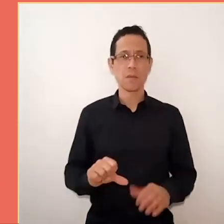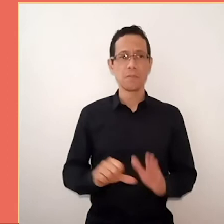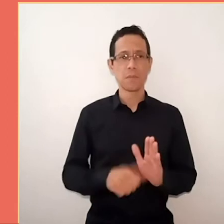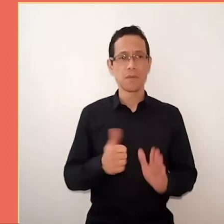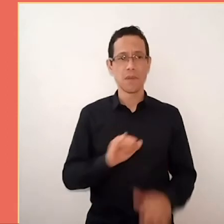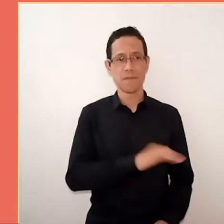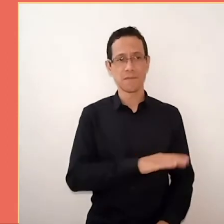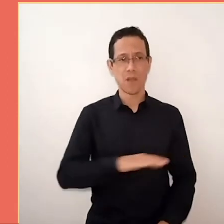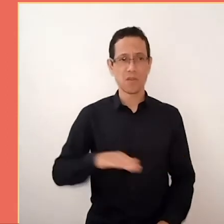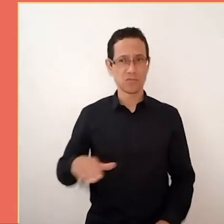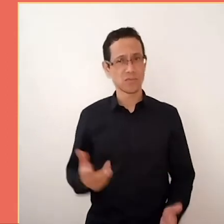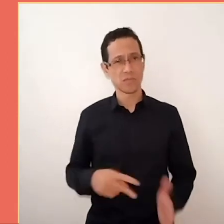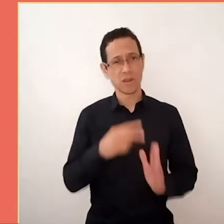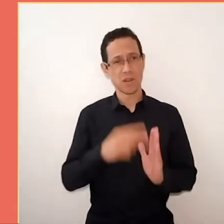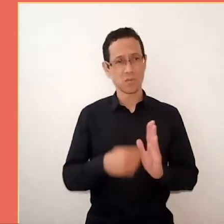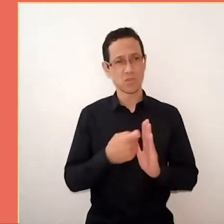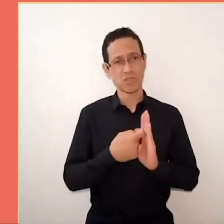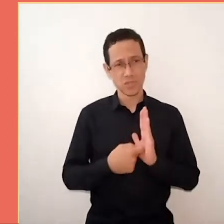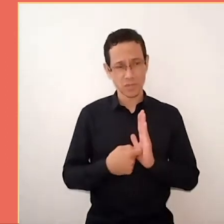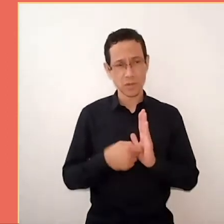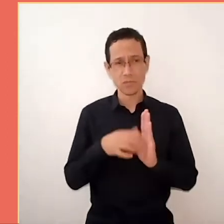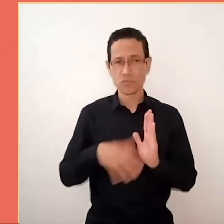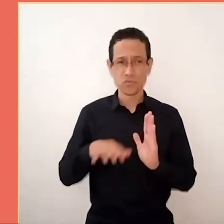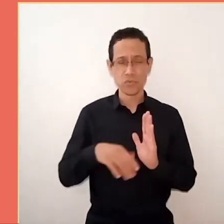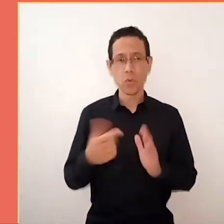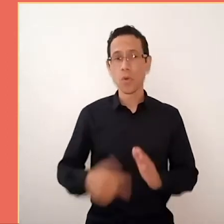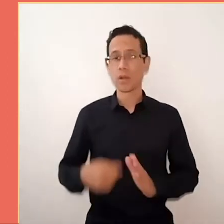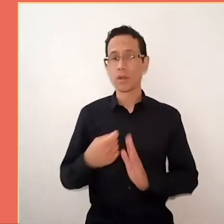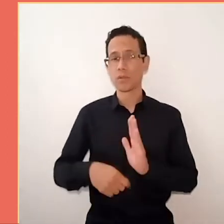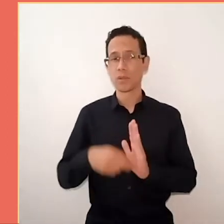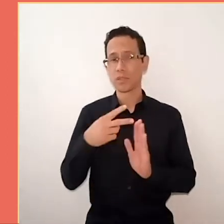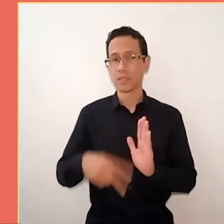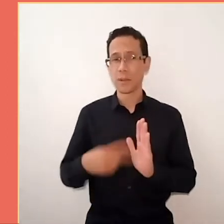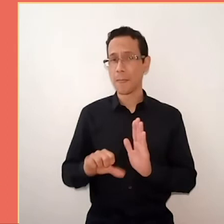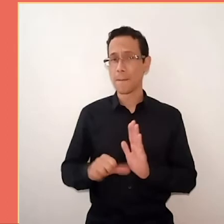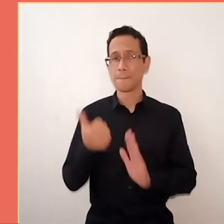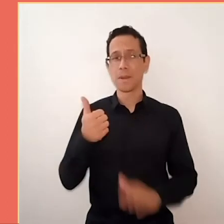Uma de leitura e escrita geral e uma de leitura e escrita na primeira infância, porque é diferente esse tratamento,